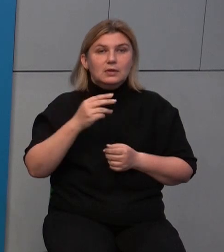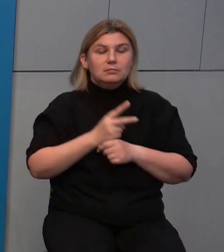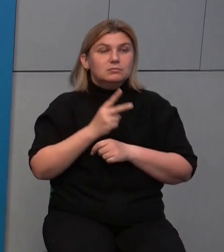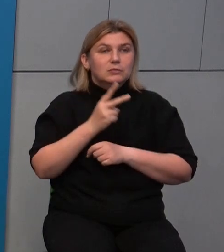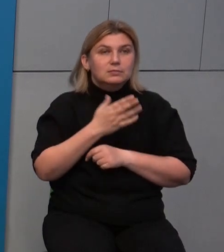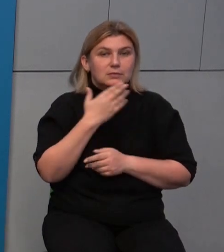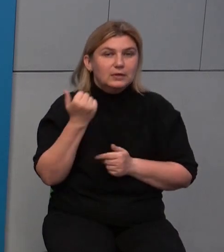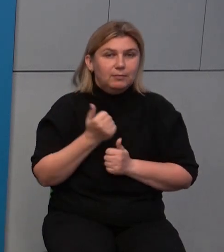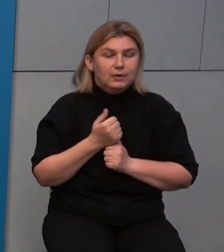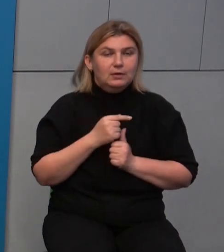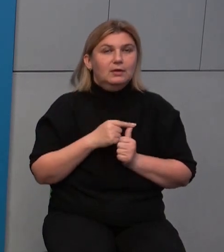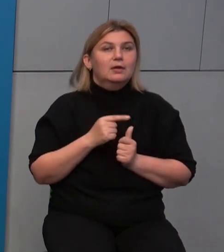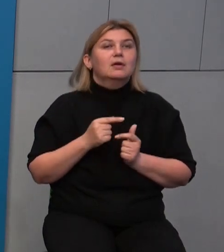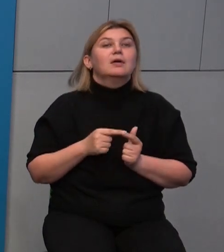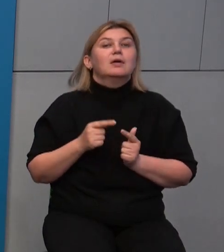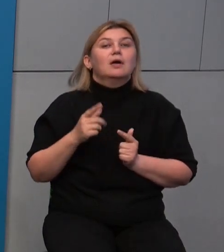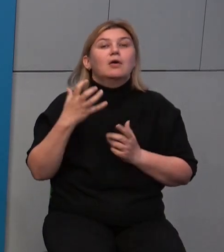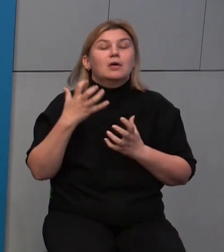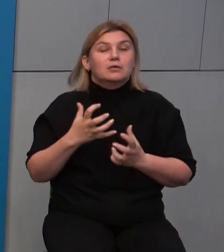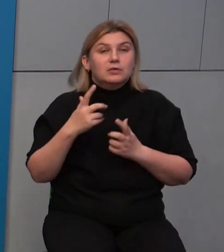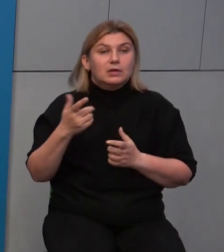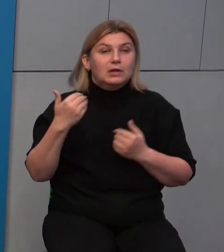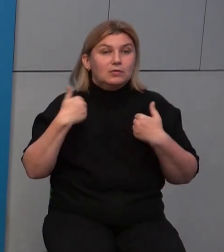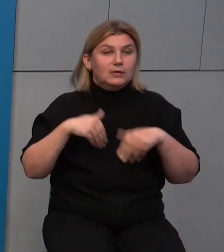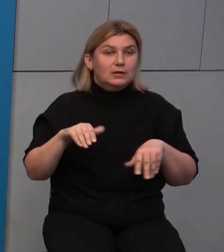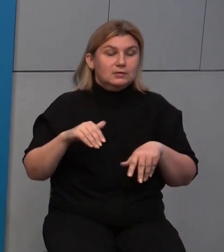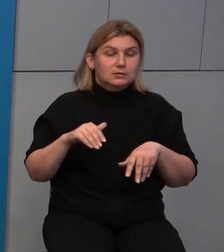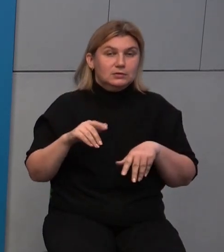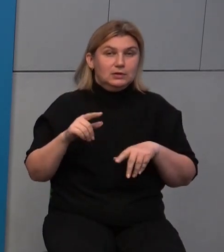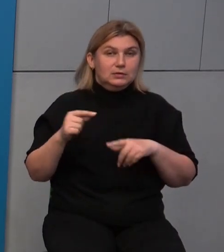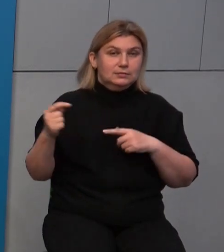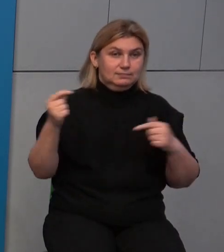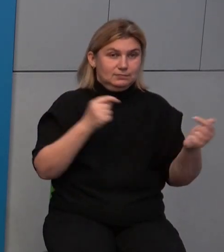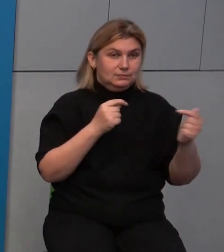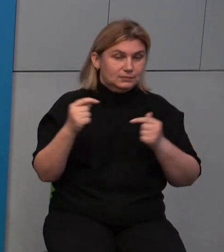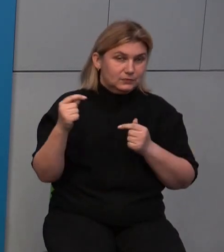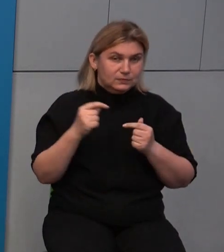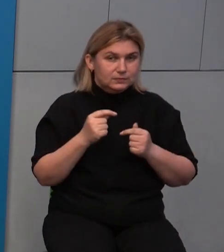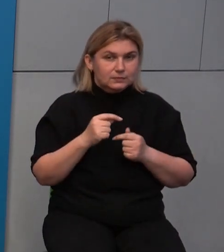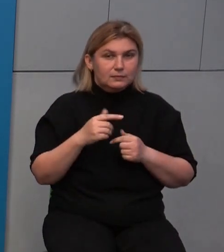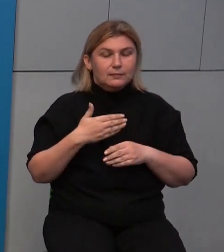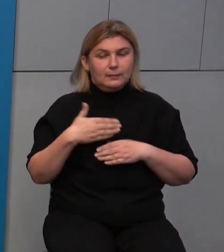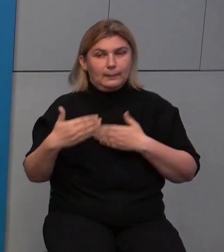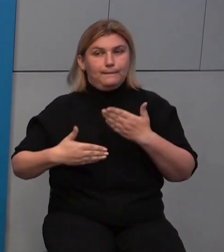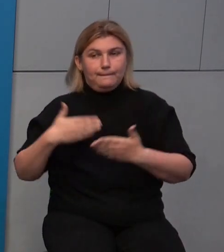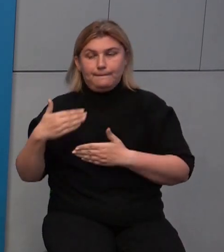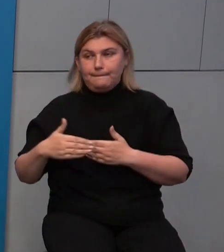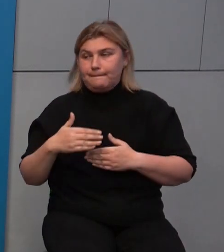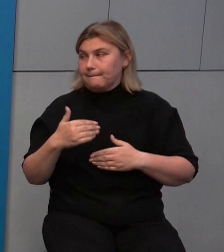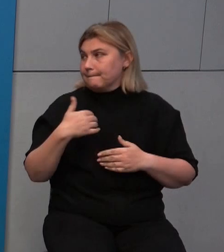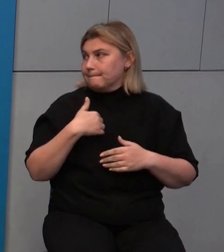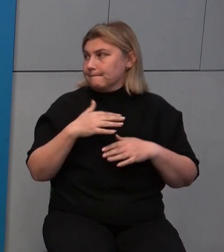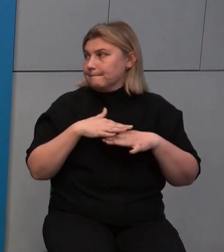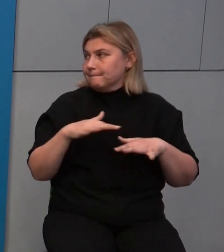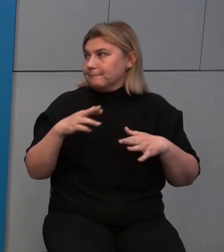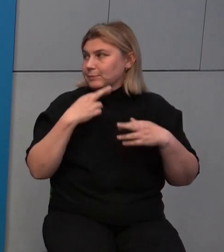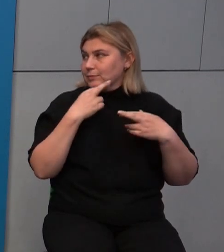że oni chcieli, ale on nie chciał z nimi przestawać. I tak dalej, i tak dalej, i tak dalej, że były duże różnice, powiedzmy,